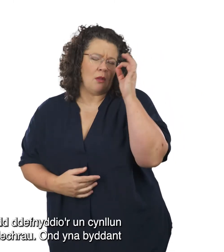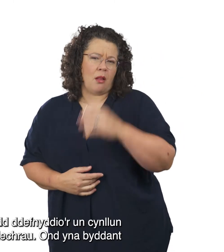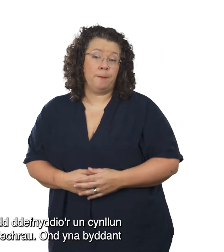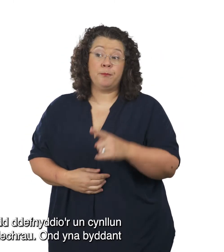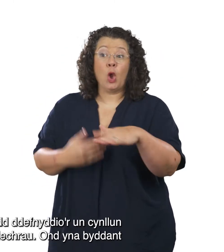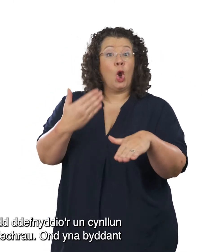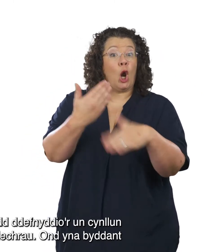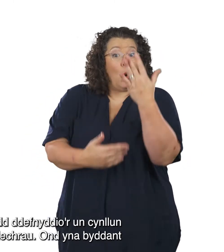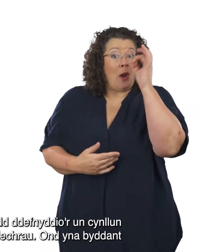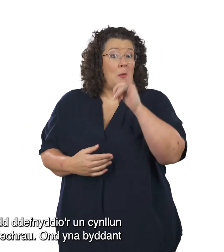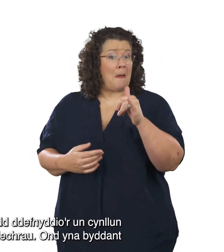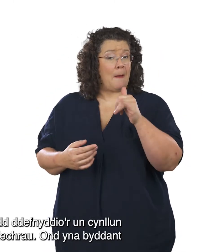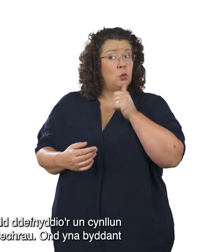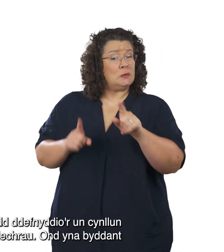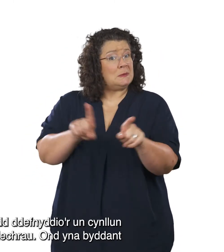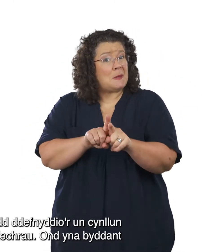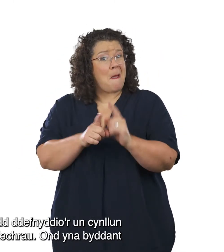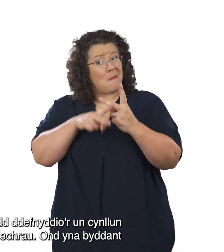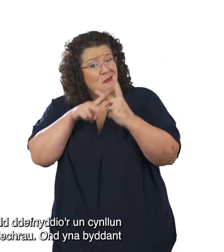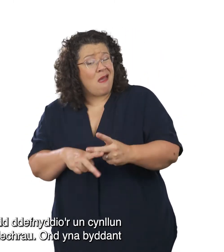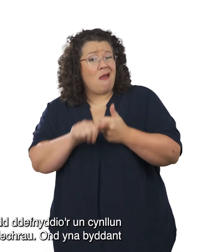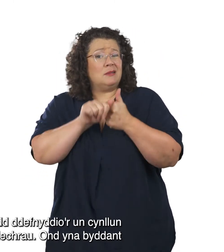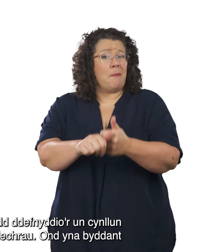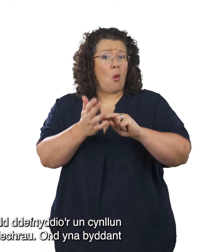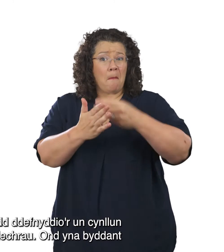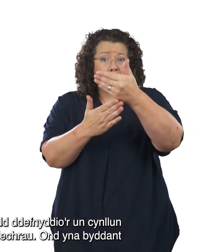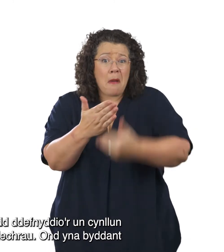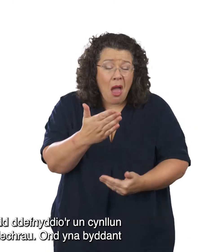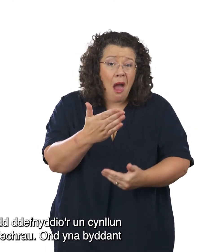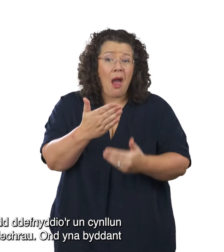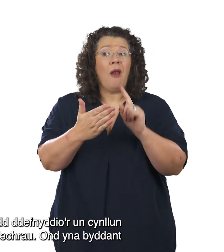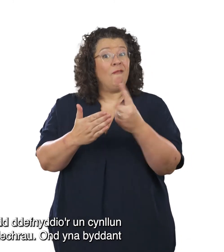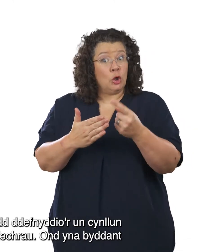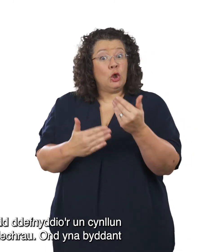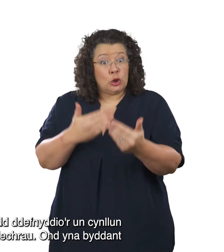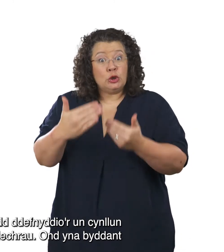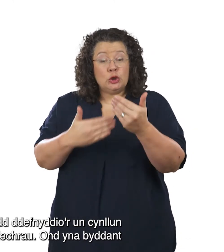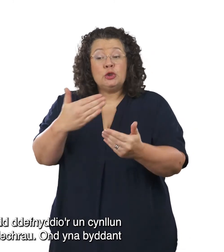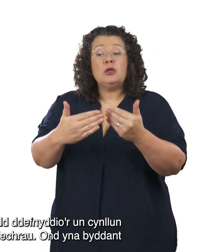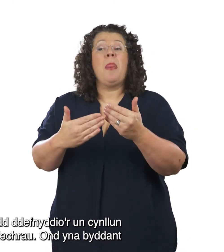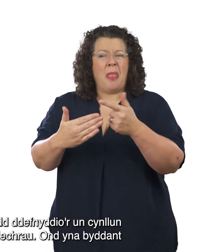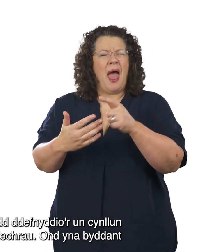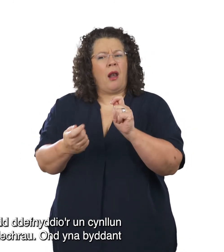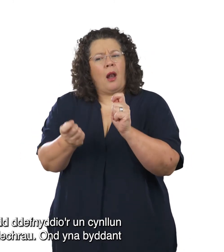Gallai'r cyngor newydd ddefnyddio'r un cynllun gofal a chymorth i ddechrau. Ond yna byddant